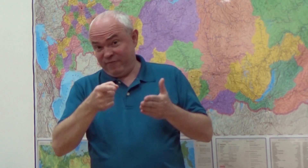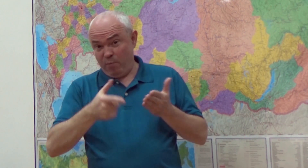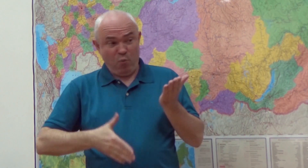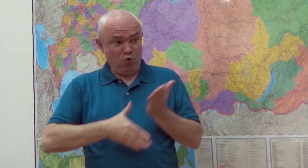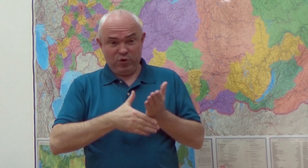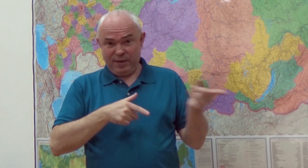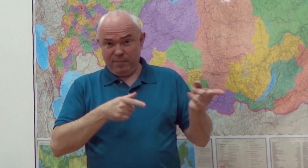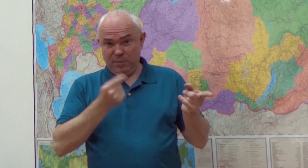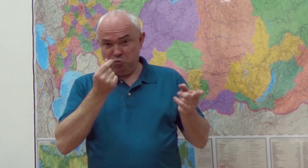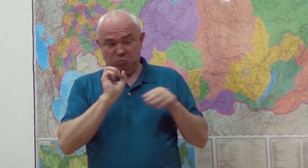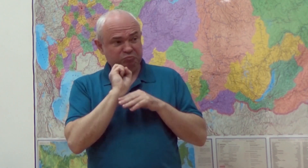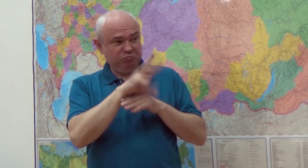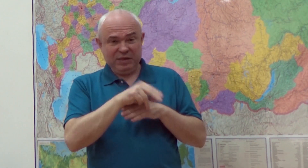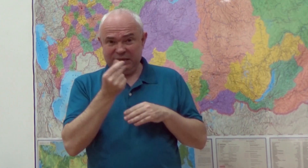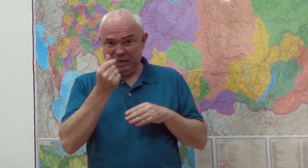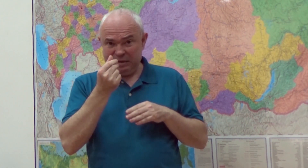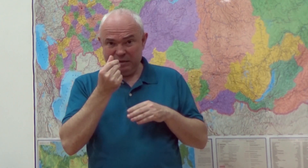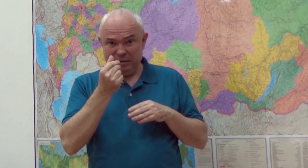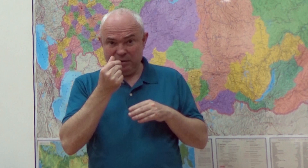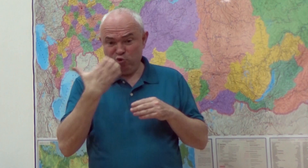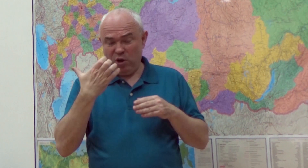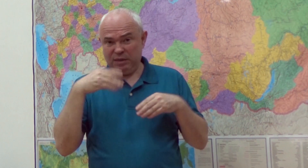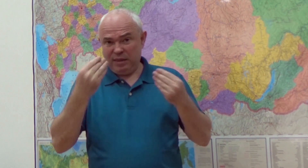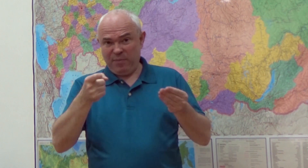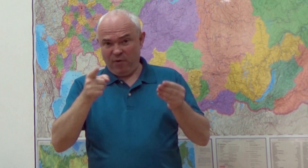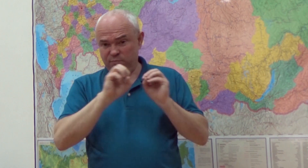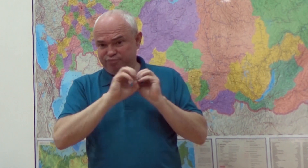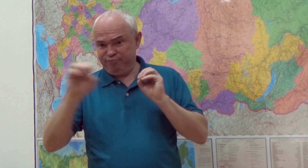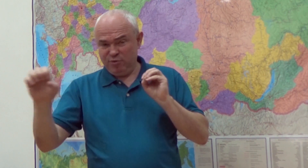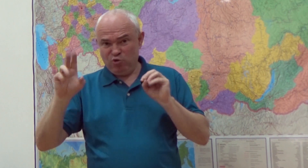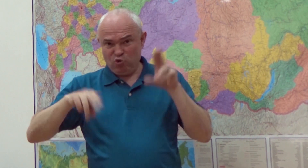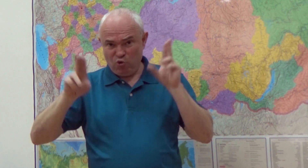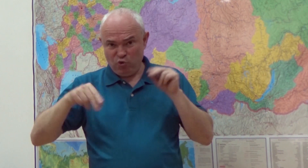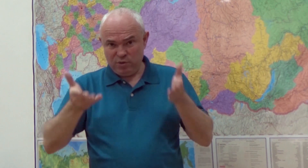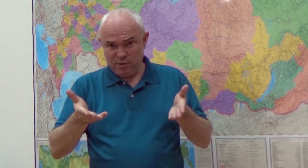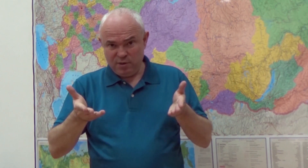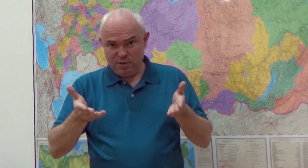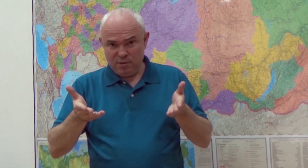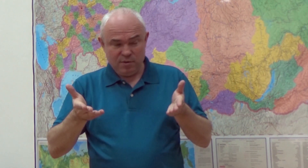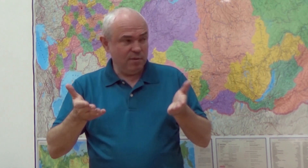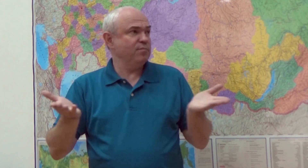то, может быть, вы поможете, отправите им немножко денег? Мы сейчас дадим вам счёт.